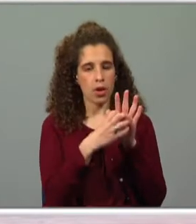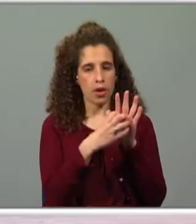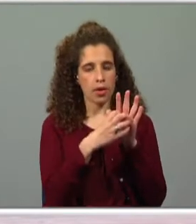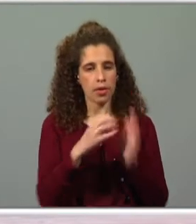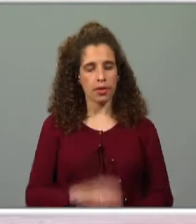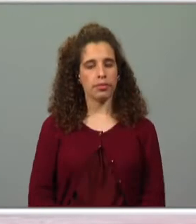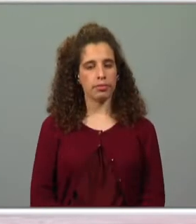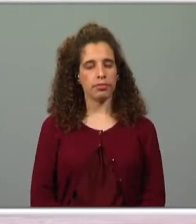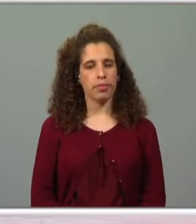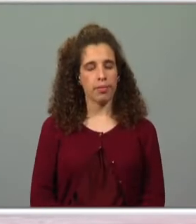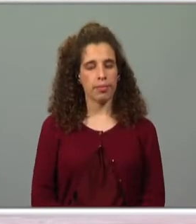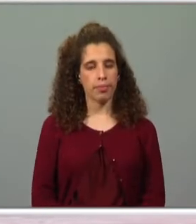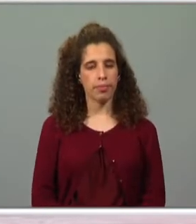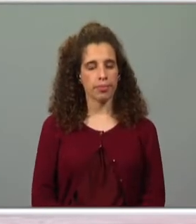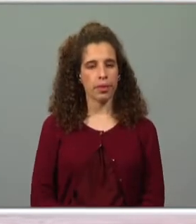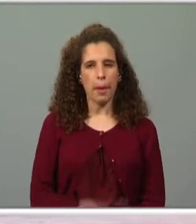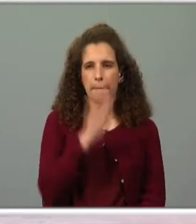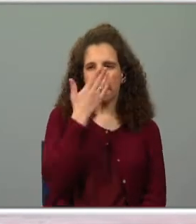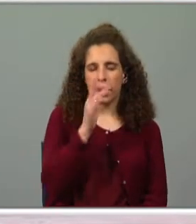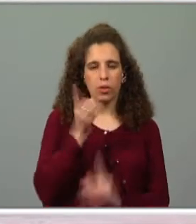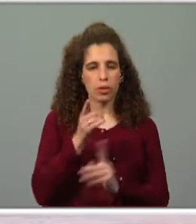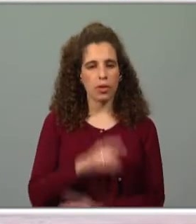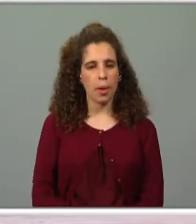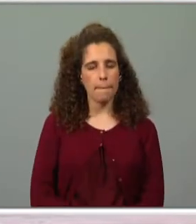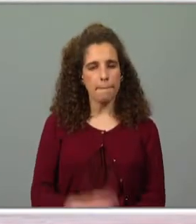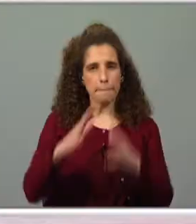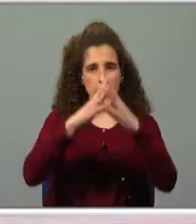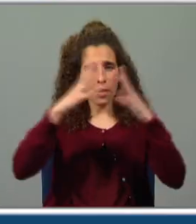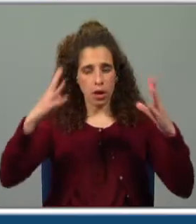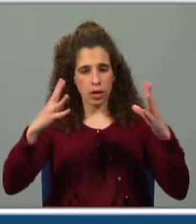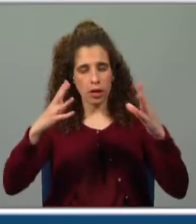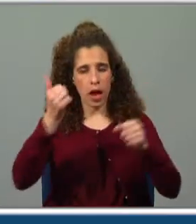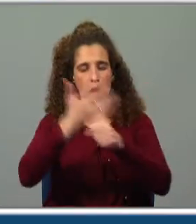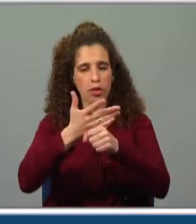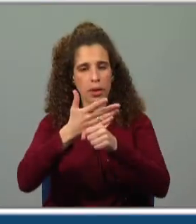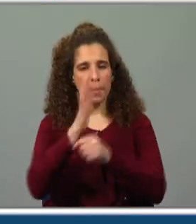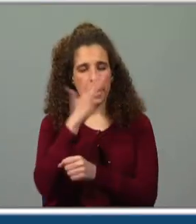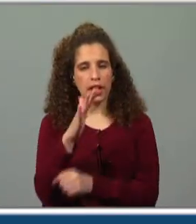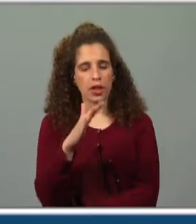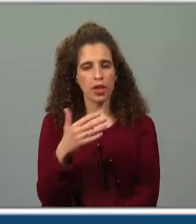mais próximas da janela parecem-nos o que maiores as outras parecem-nos muito 在我們看來，靠近窗戶的地方其他人在我們看來更大